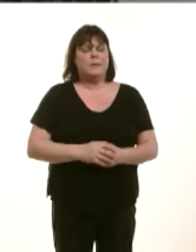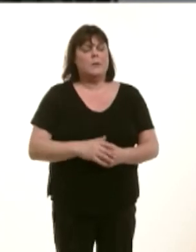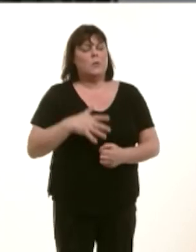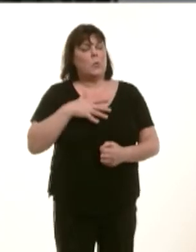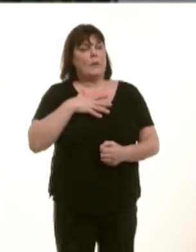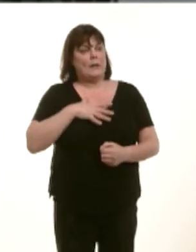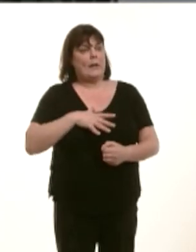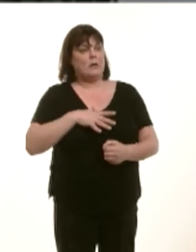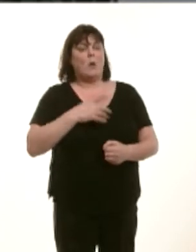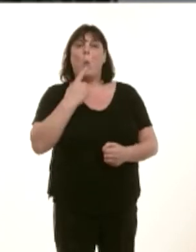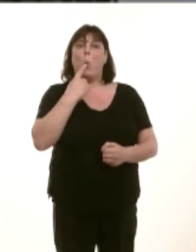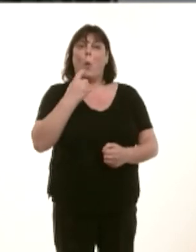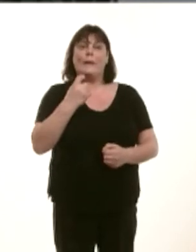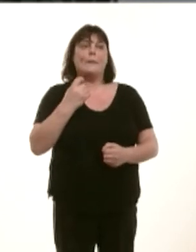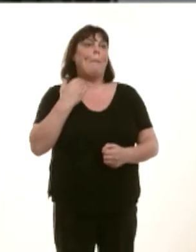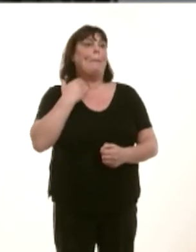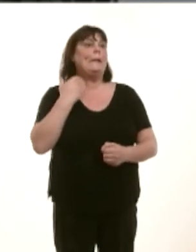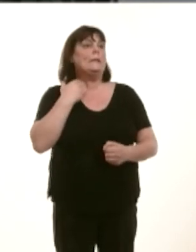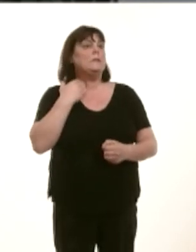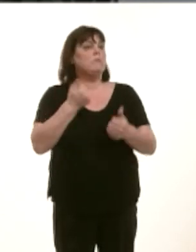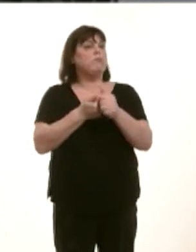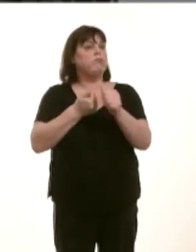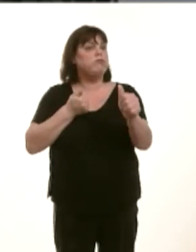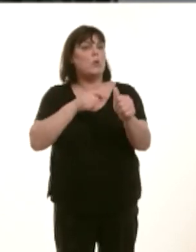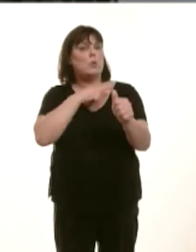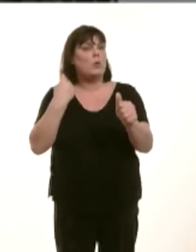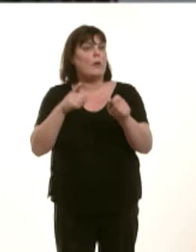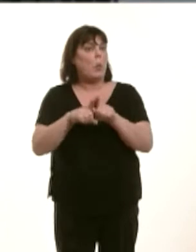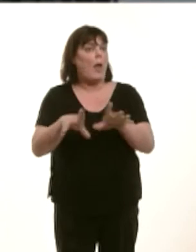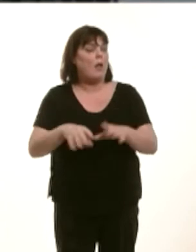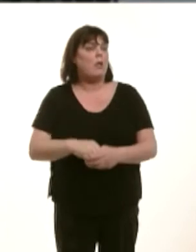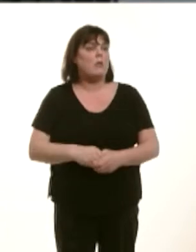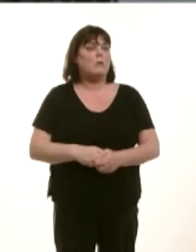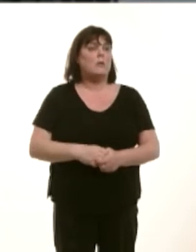y peth nad ydym moyn gweld yw sefyllfa lle maeír rhan fwyaf o anifeiliaid yng Nghymru